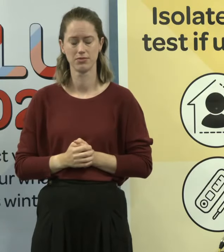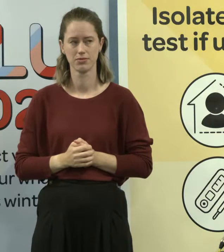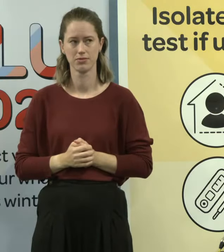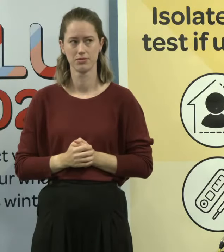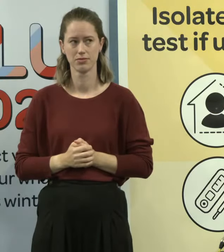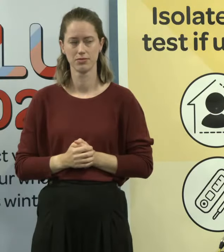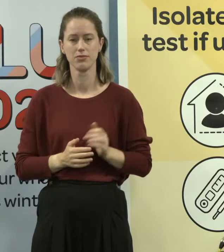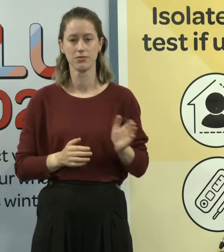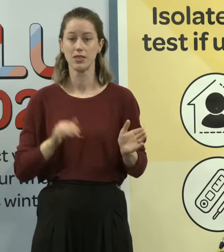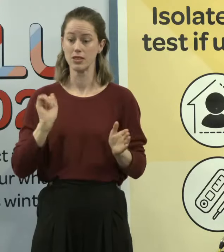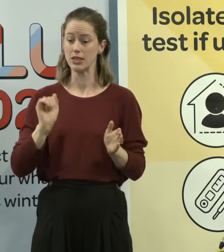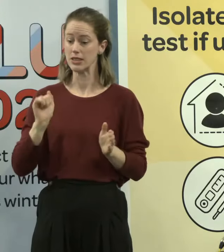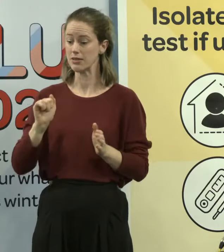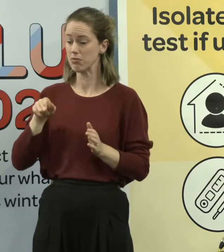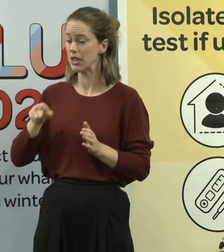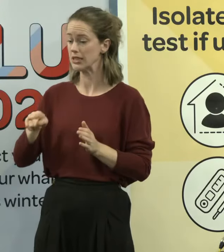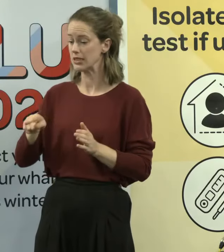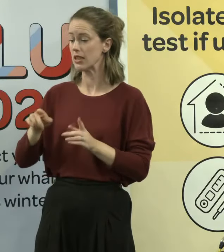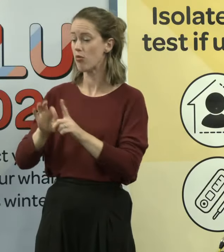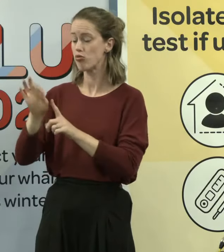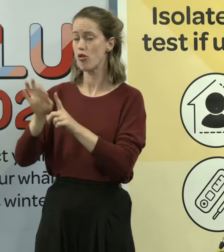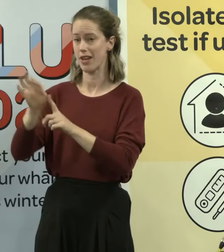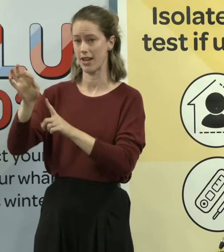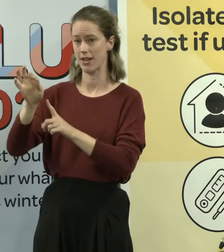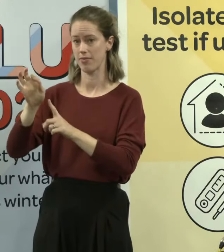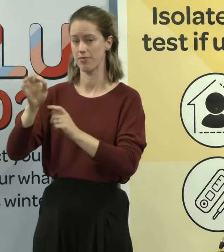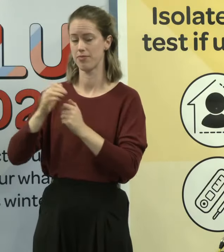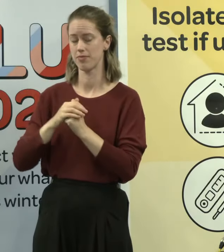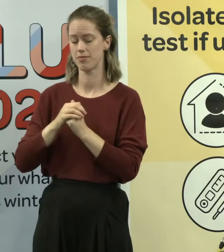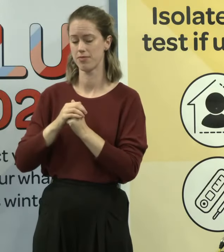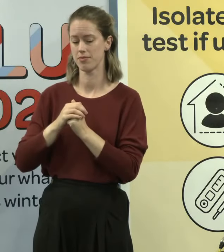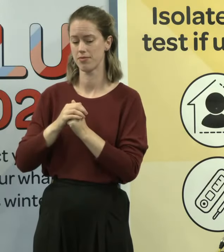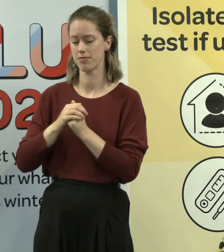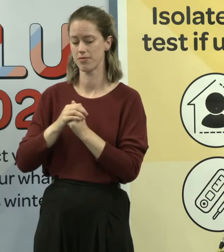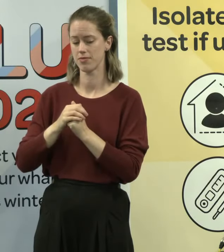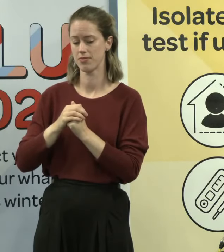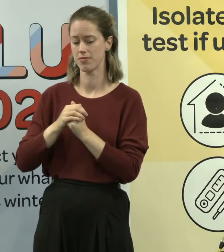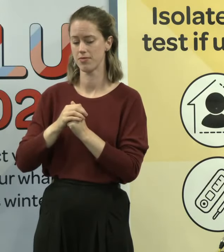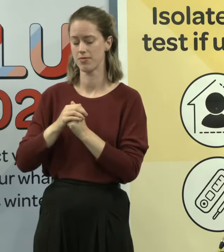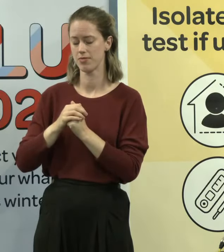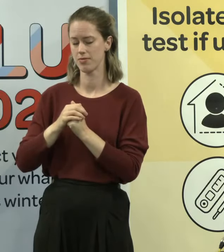te whakapai ake, ko taku e patai